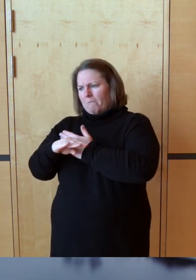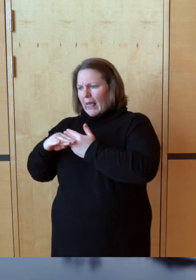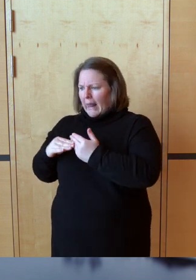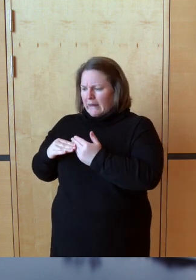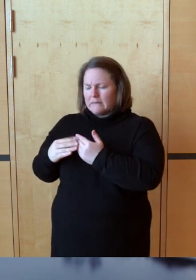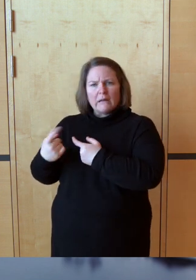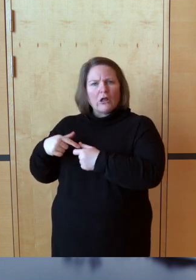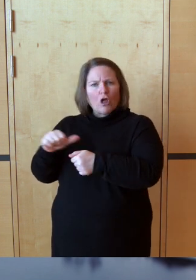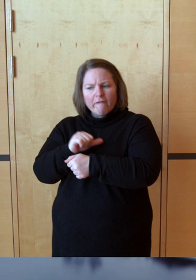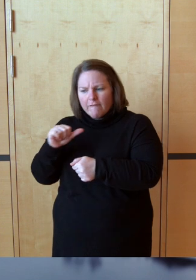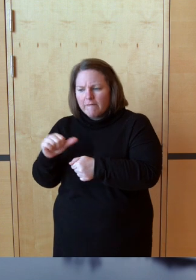Möjligheter som kan begränsa det